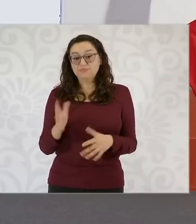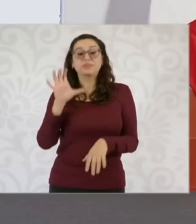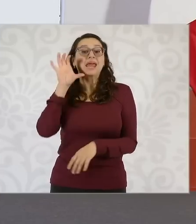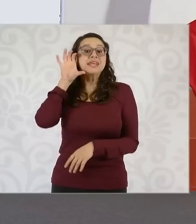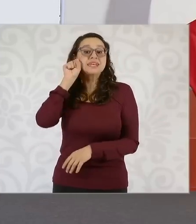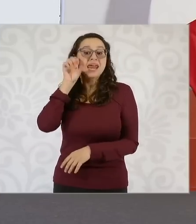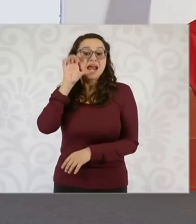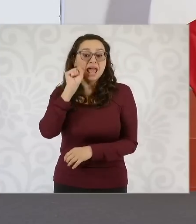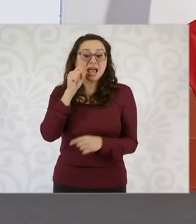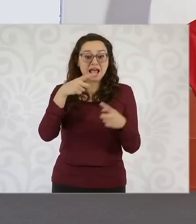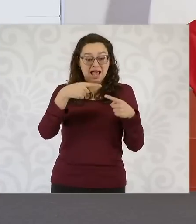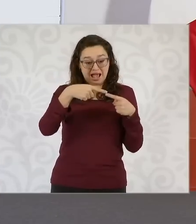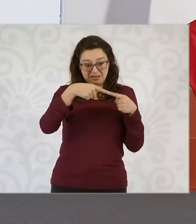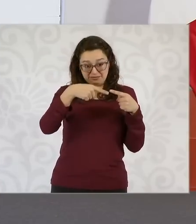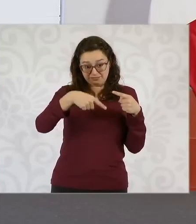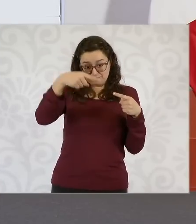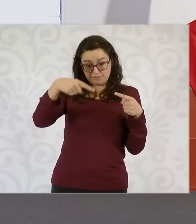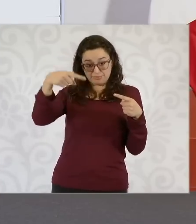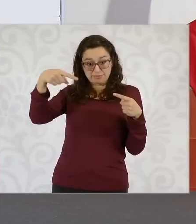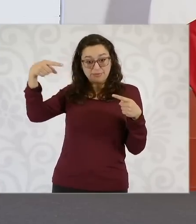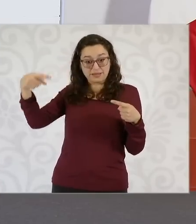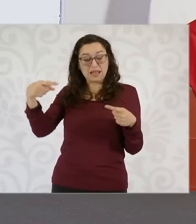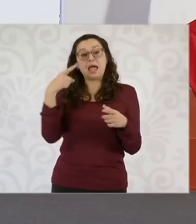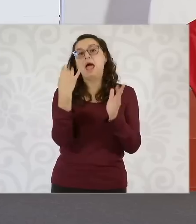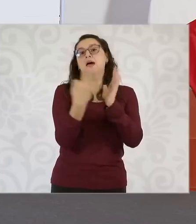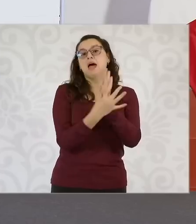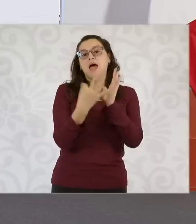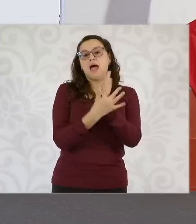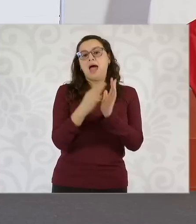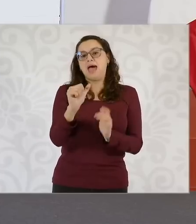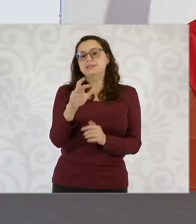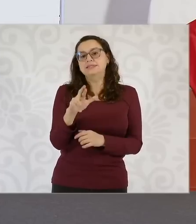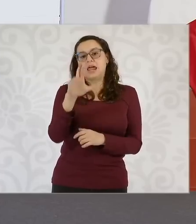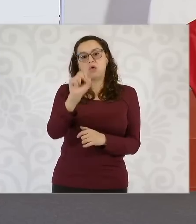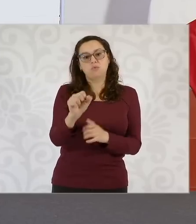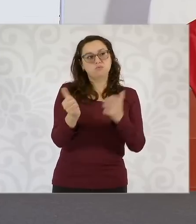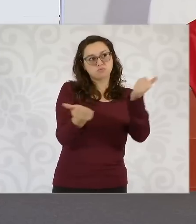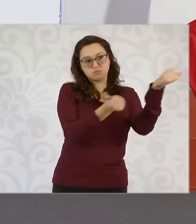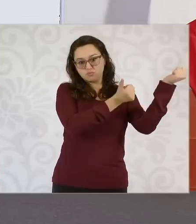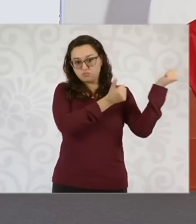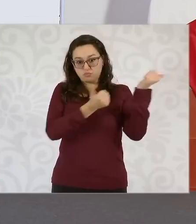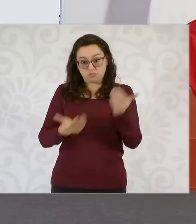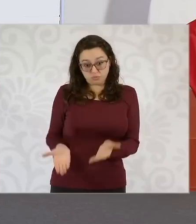Unidos empezamos aquí en el promedio 2015 2017 esto es importante que se lo refiera